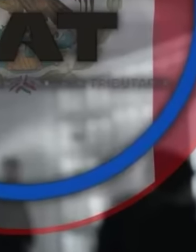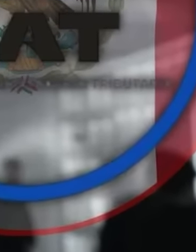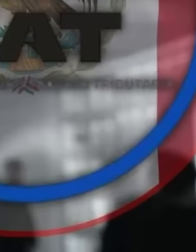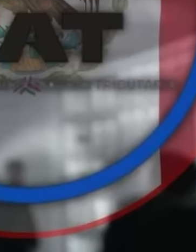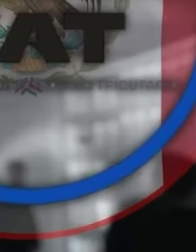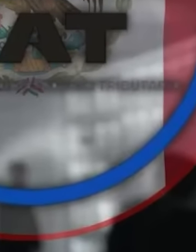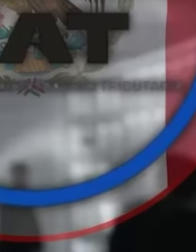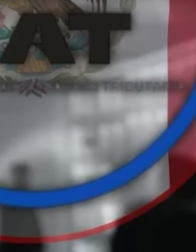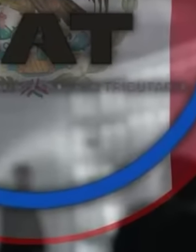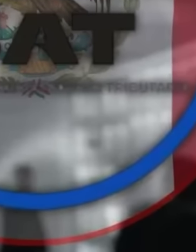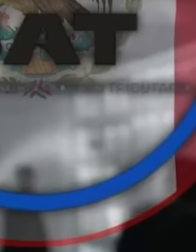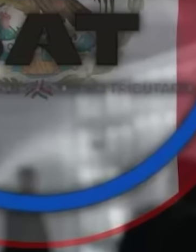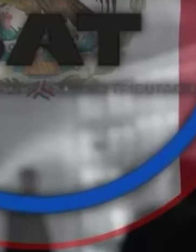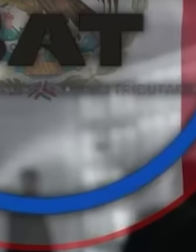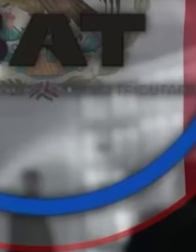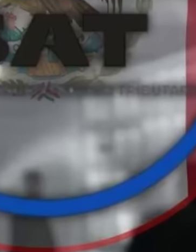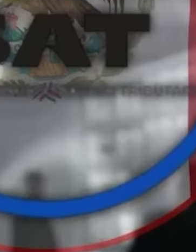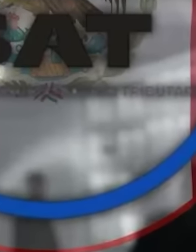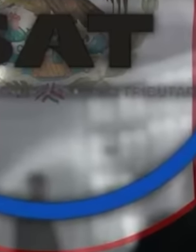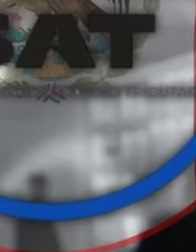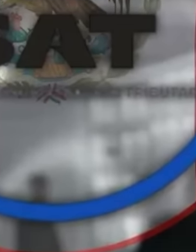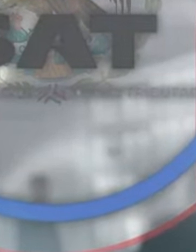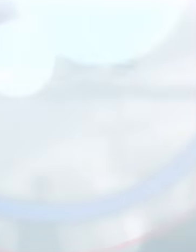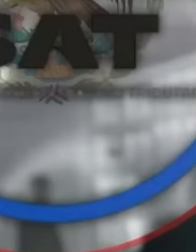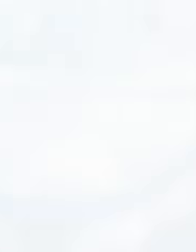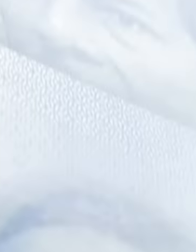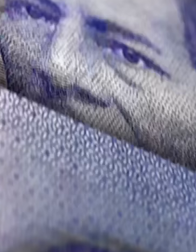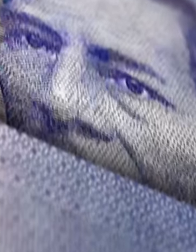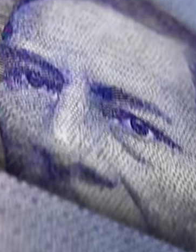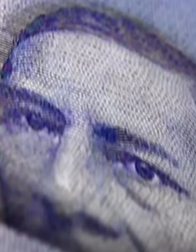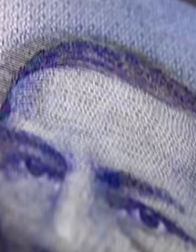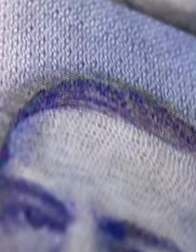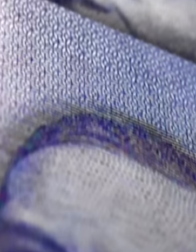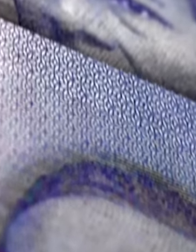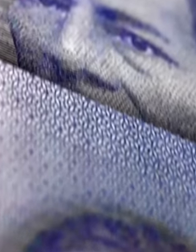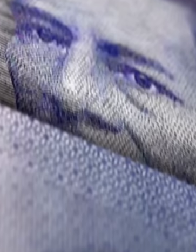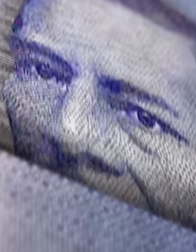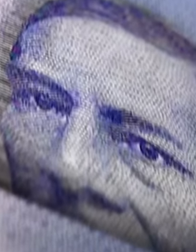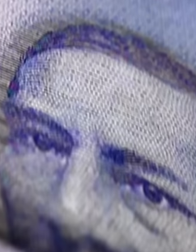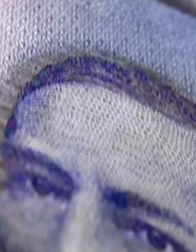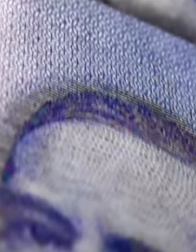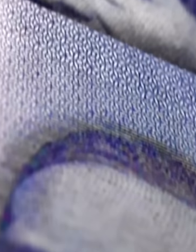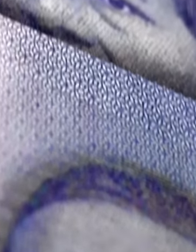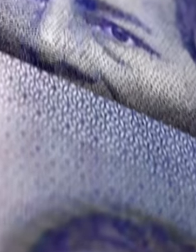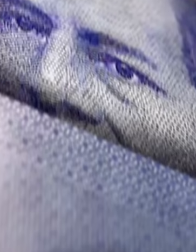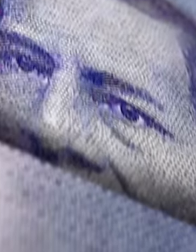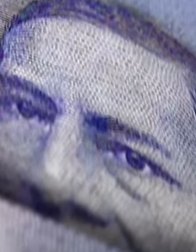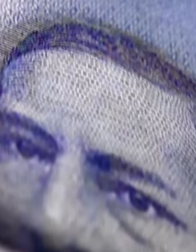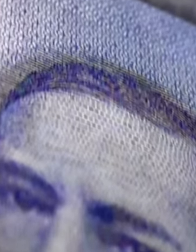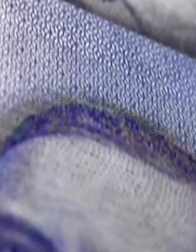el Servicio de Administración Tributaria. El monto en disputa asciende a cientos de miles de millones